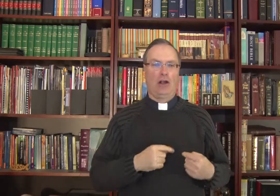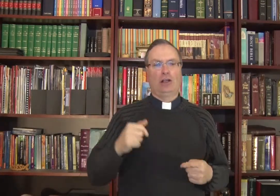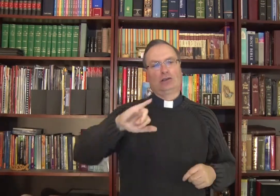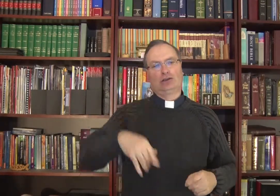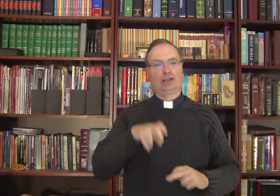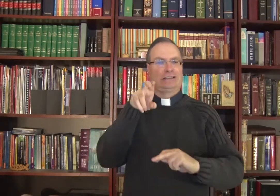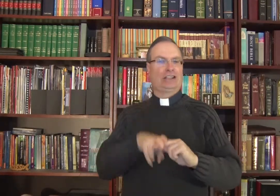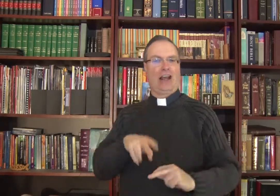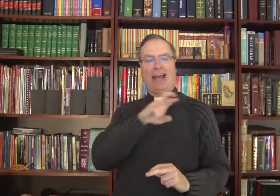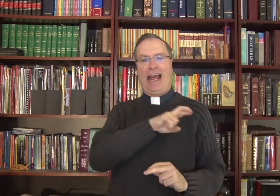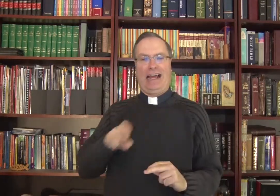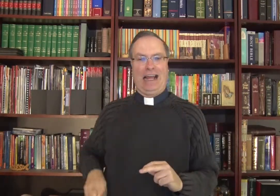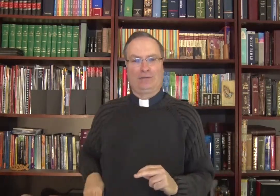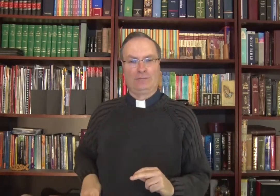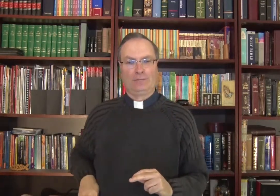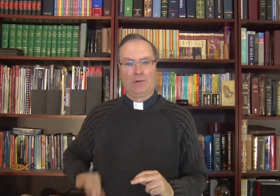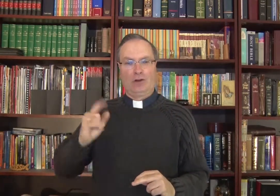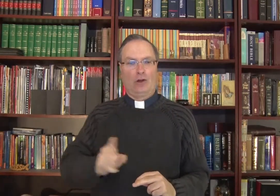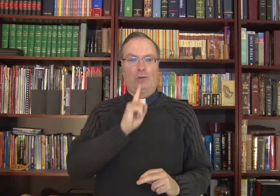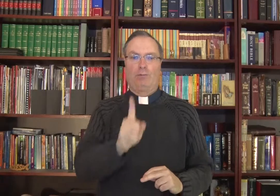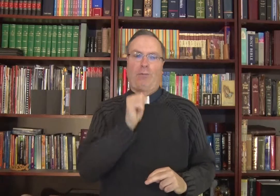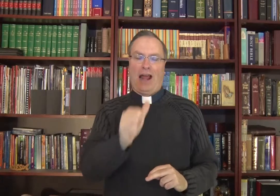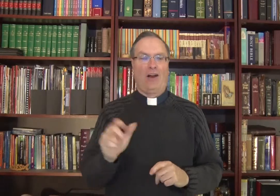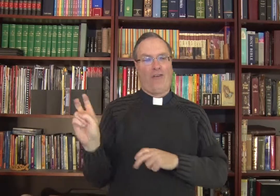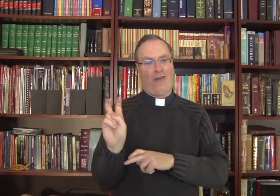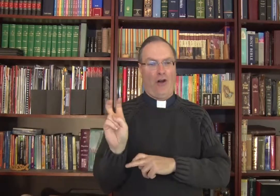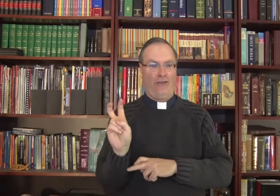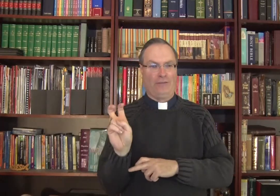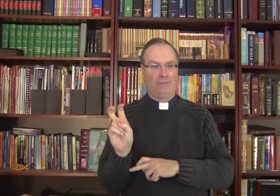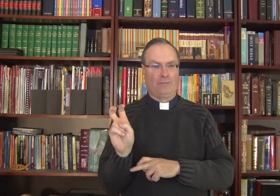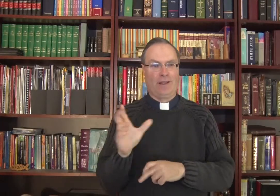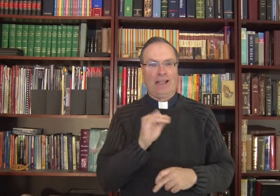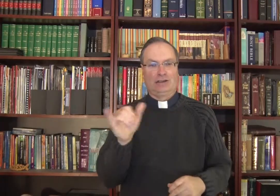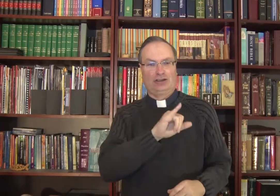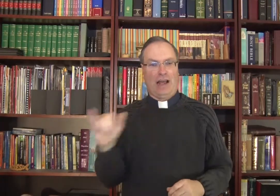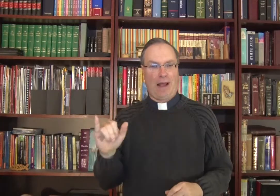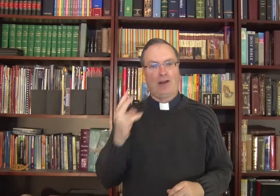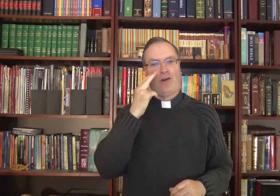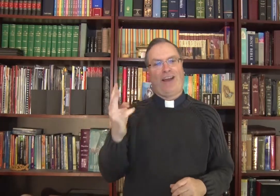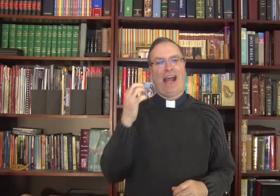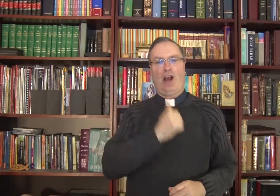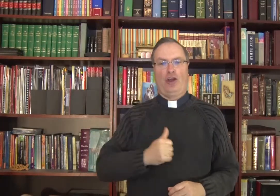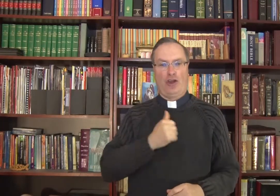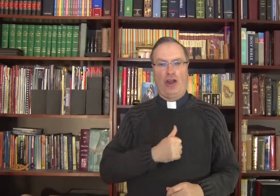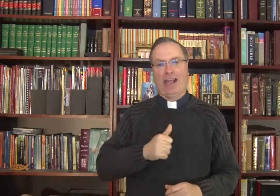'Je siège en reine, je ne suis pas veuve et jamais je ne verrai le deuil',